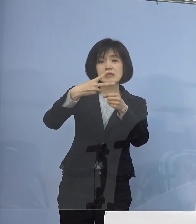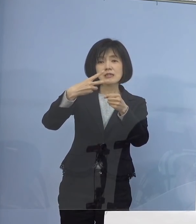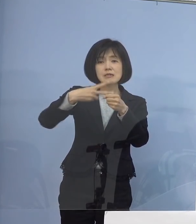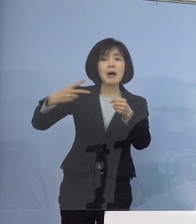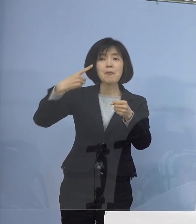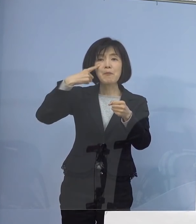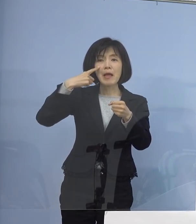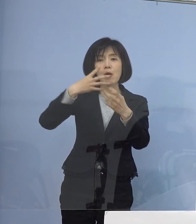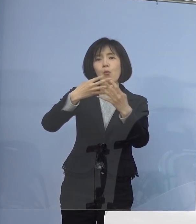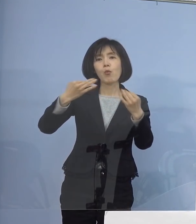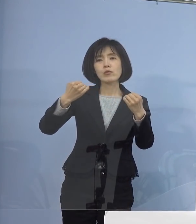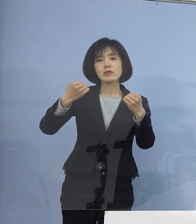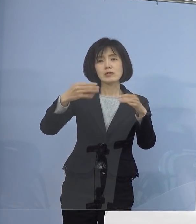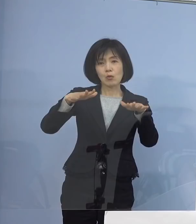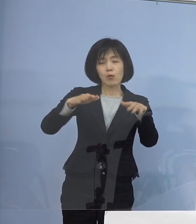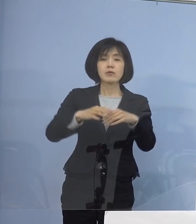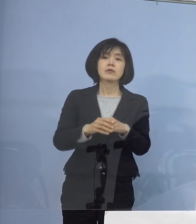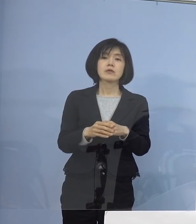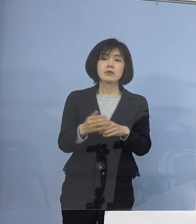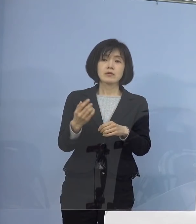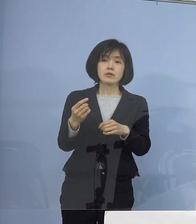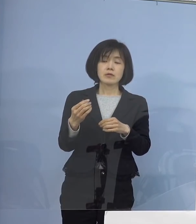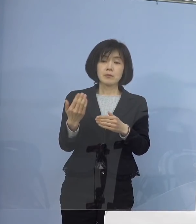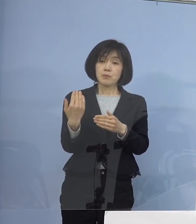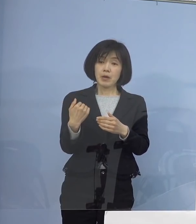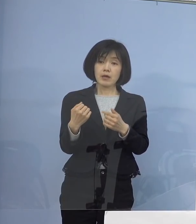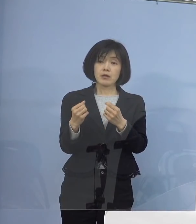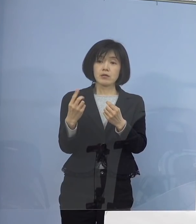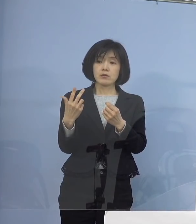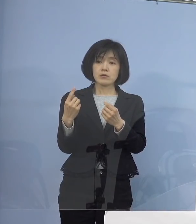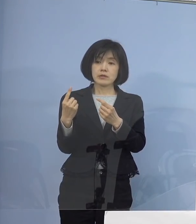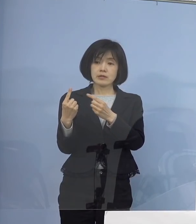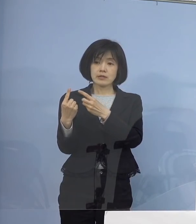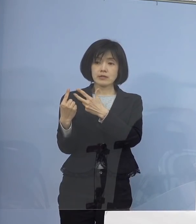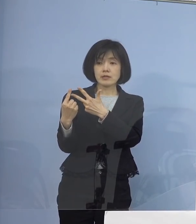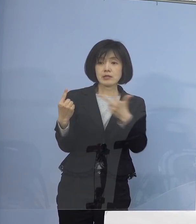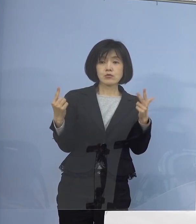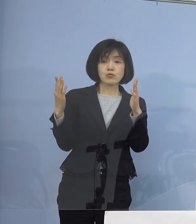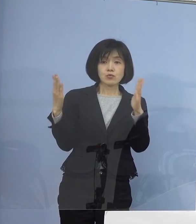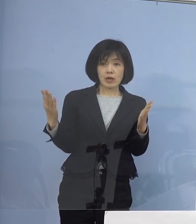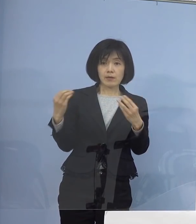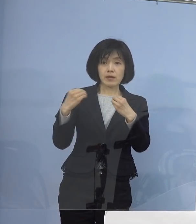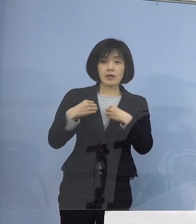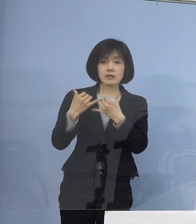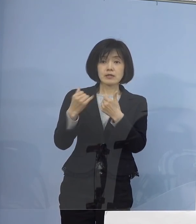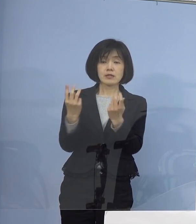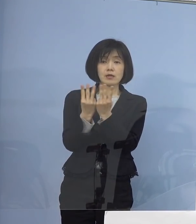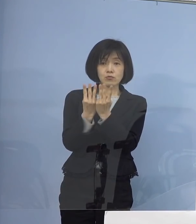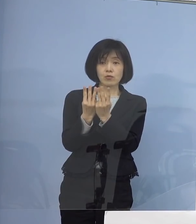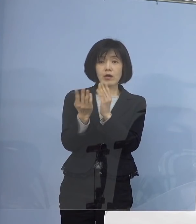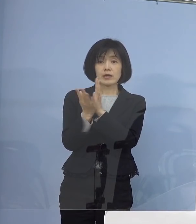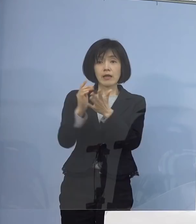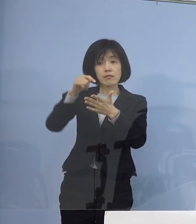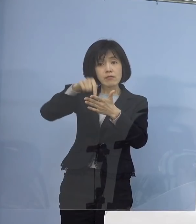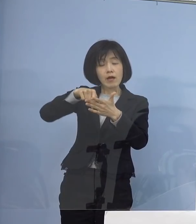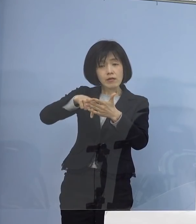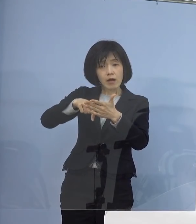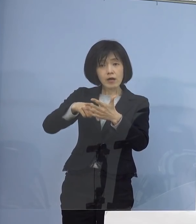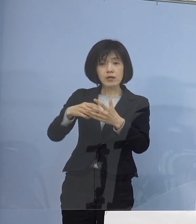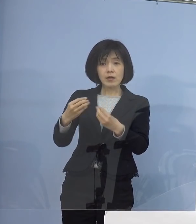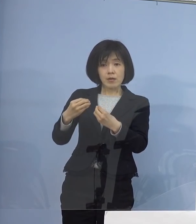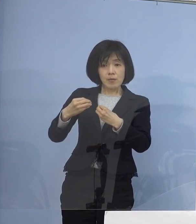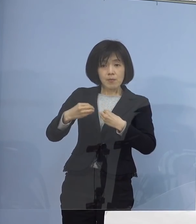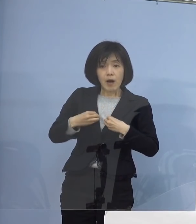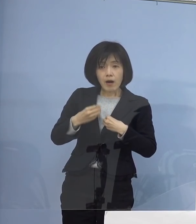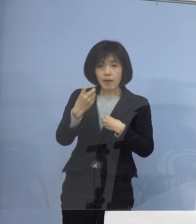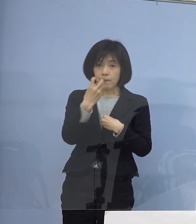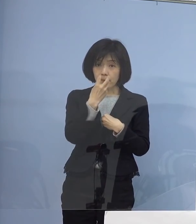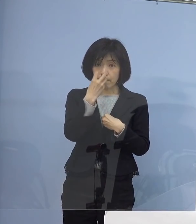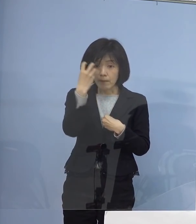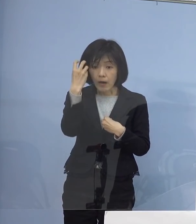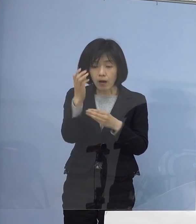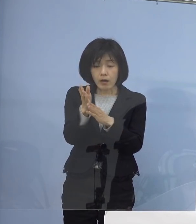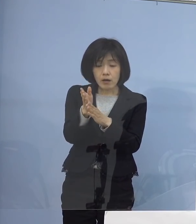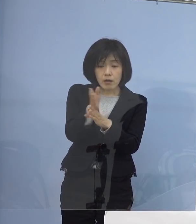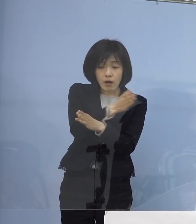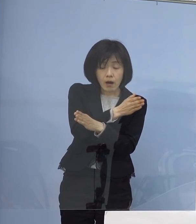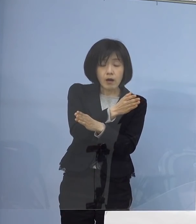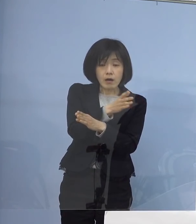また直近1週間の新規感染者数は 県内で陽性者が確認をされて以降初めて